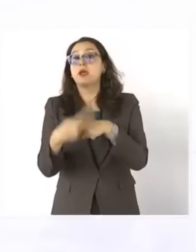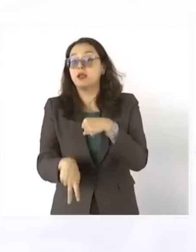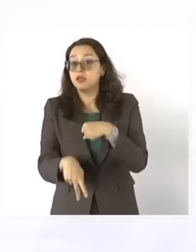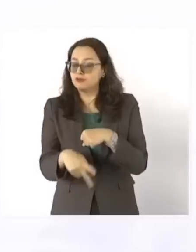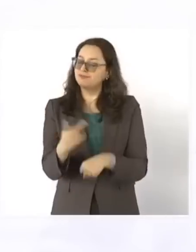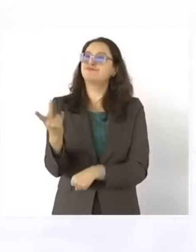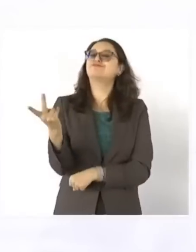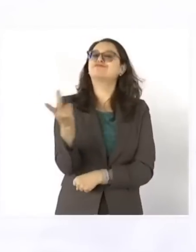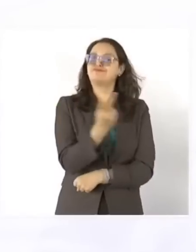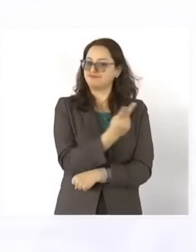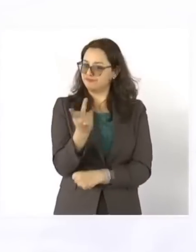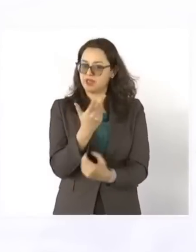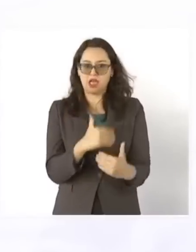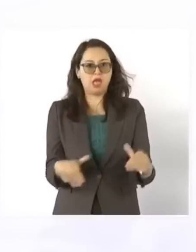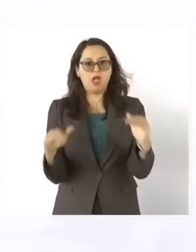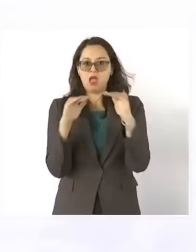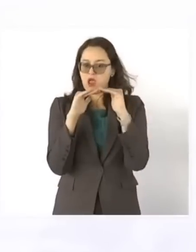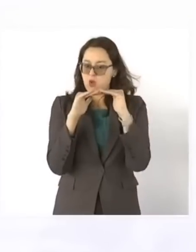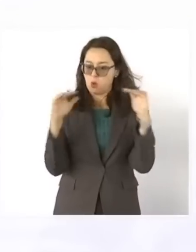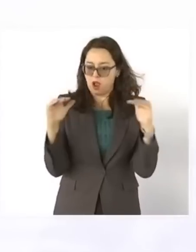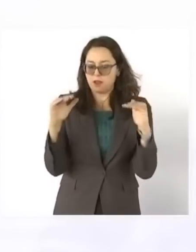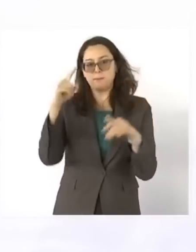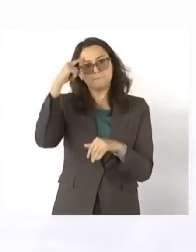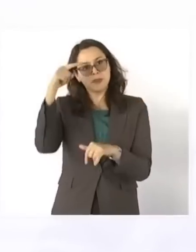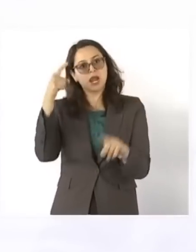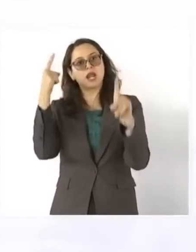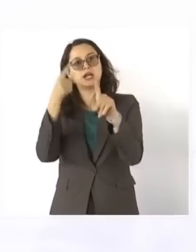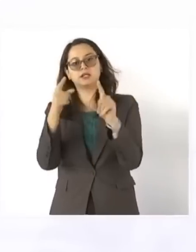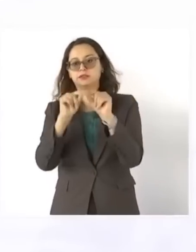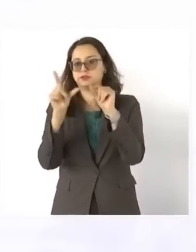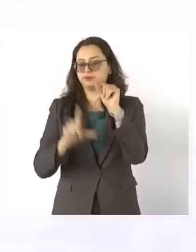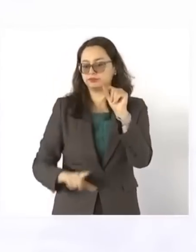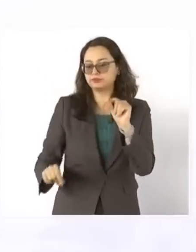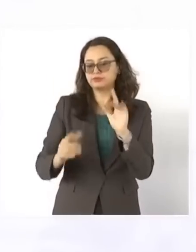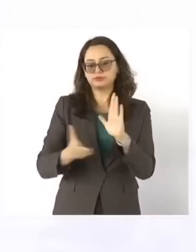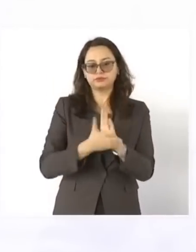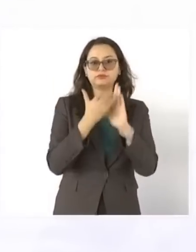la infraestructura de nuestro país En aquellos lugares donde sea posible sin